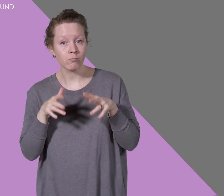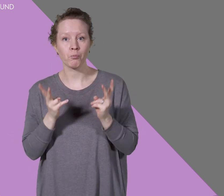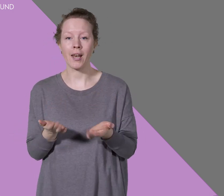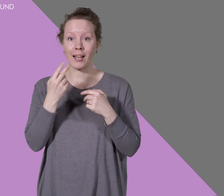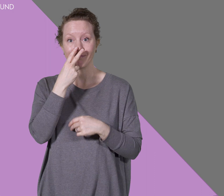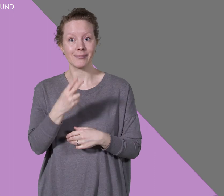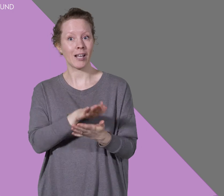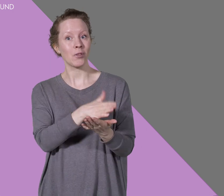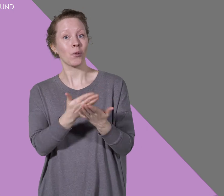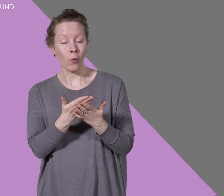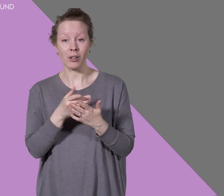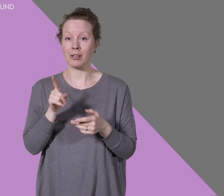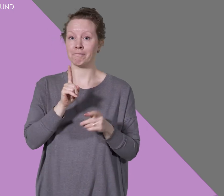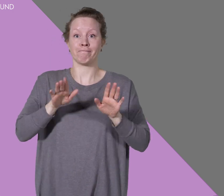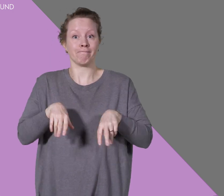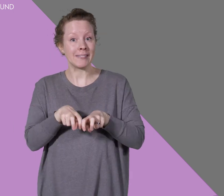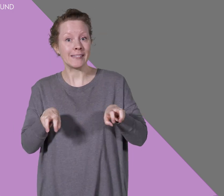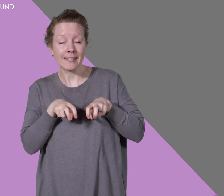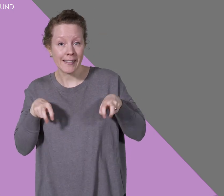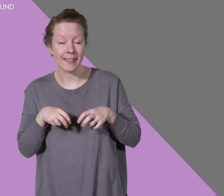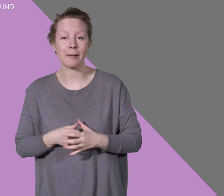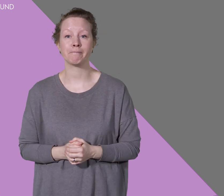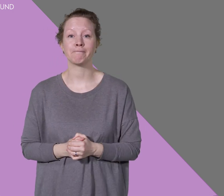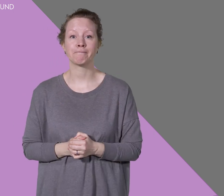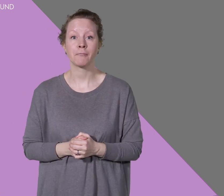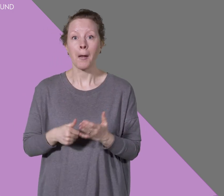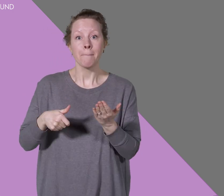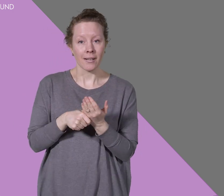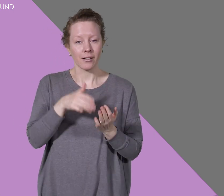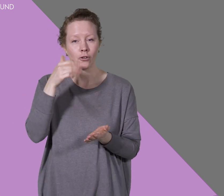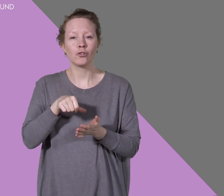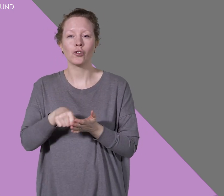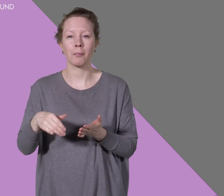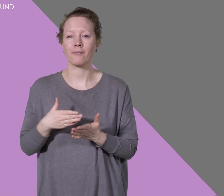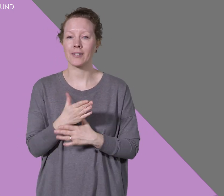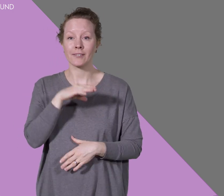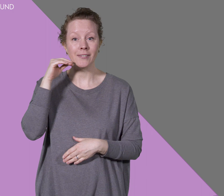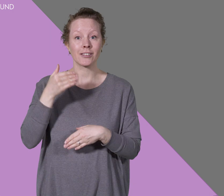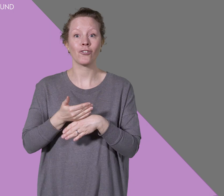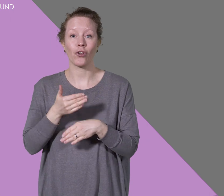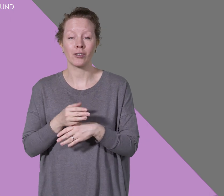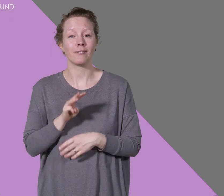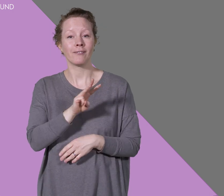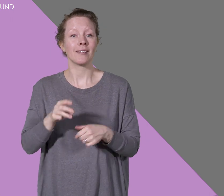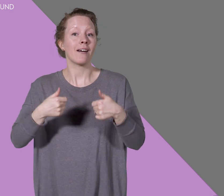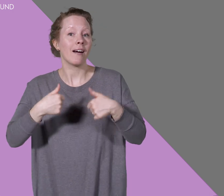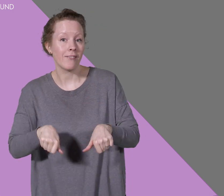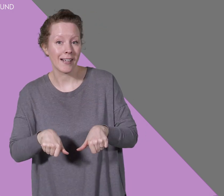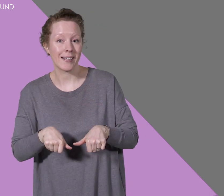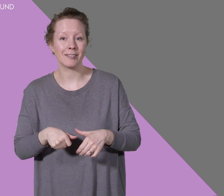och man kan se tolkningen från vilken plats som helst. Biljetter kan köpas från Svenska Teaterns webbshop.